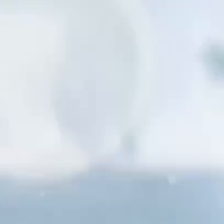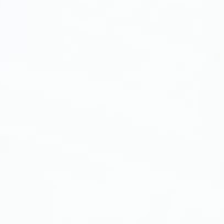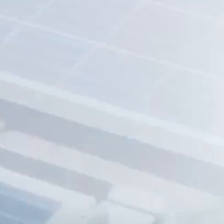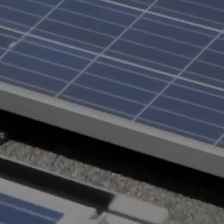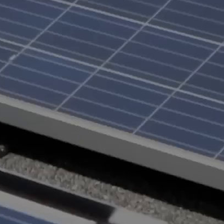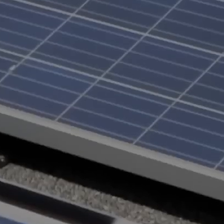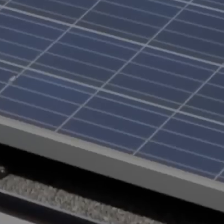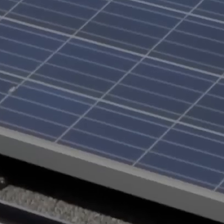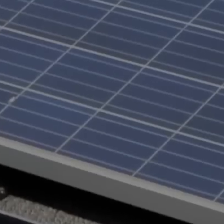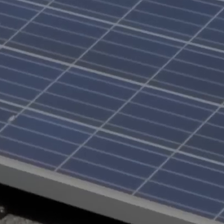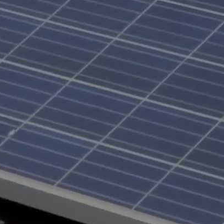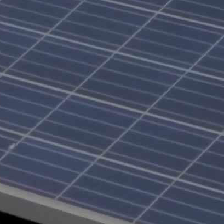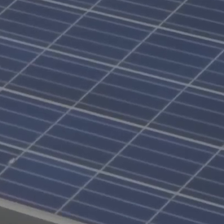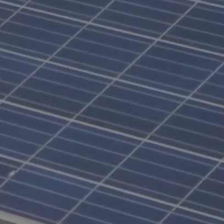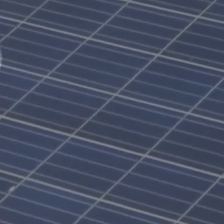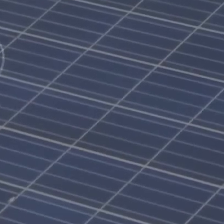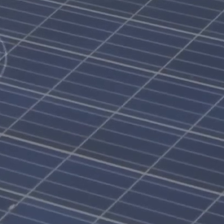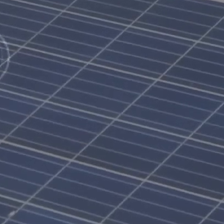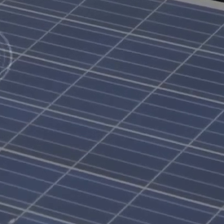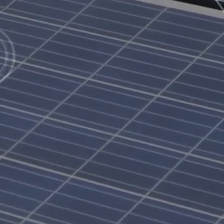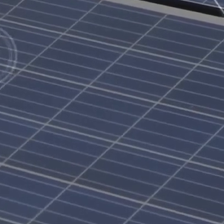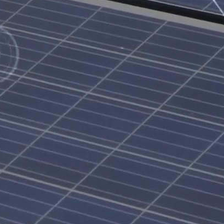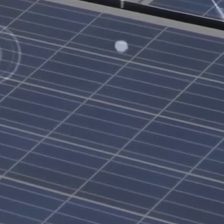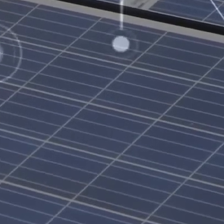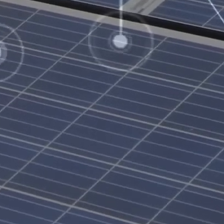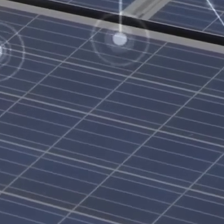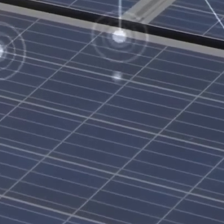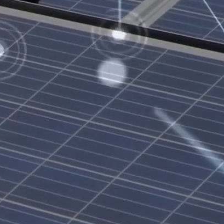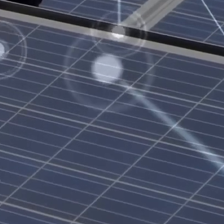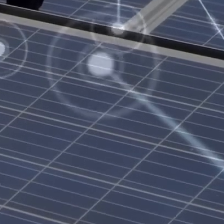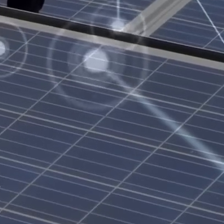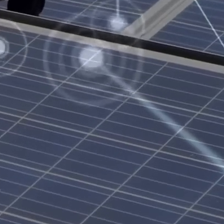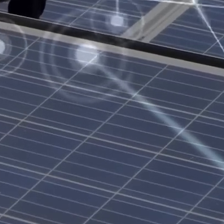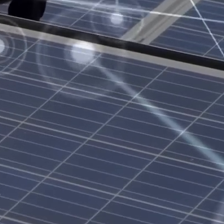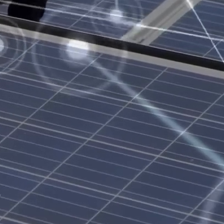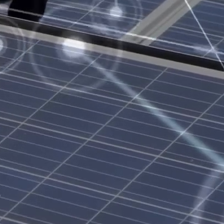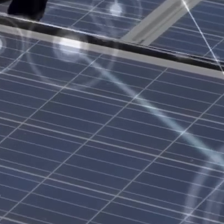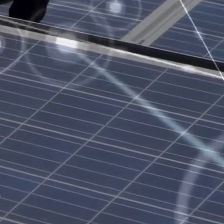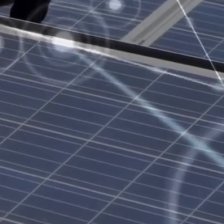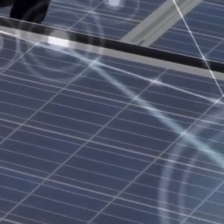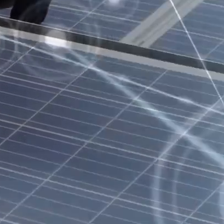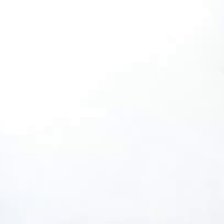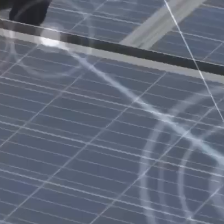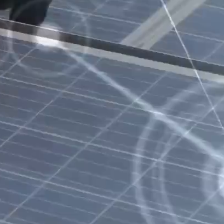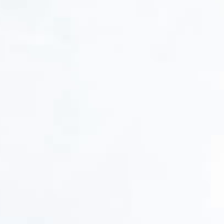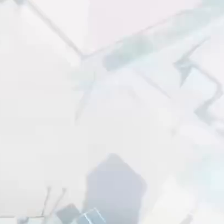cual se aprovechará la luz solar para producir energía y con ello reducir la tarifa de la luz